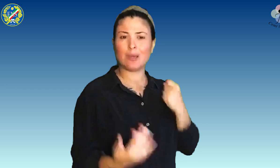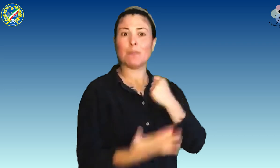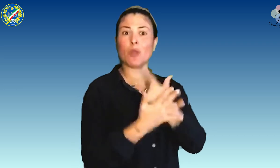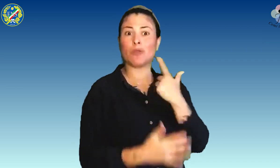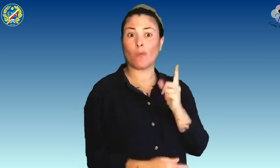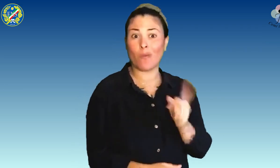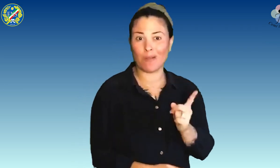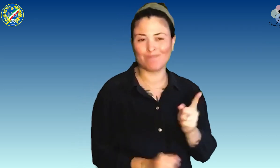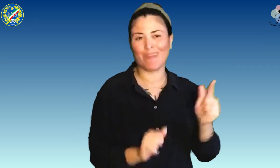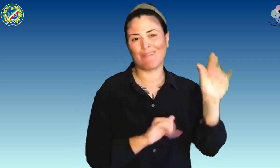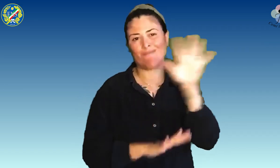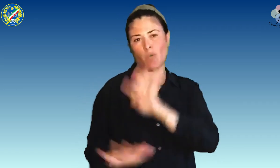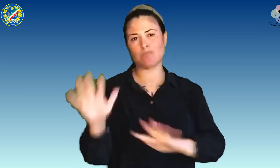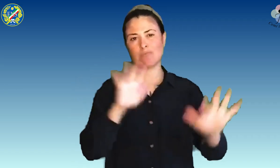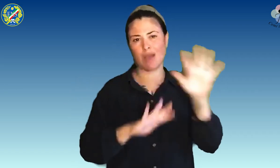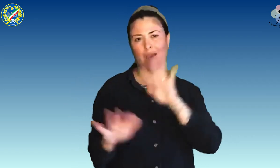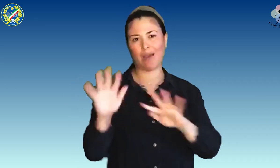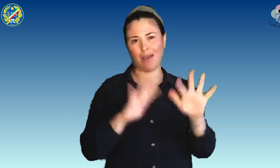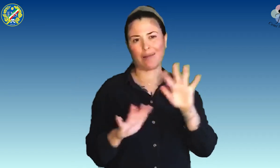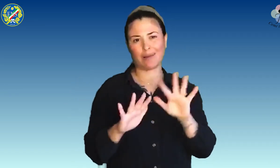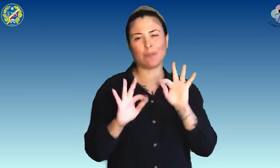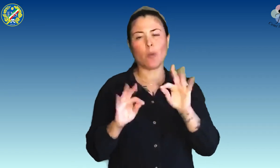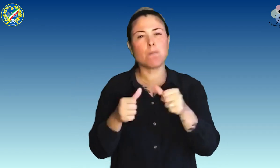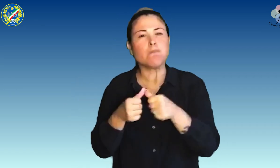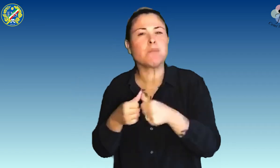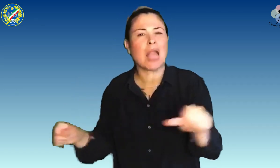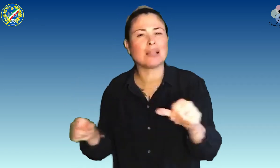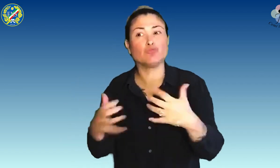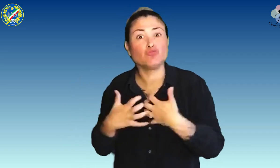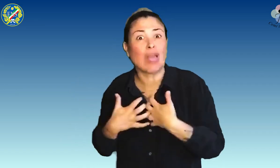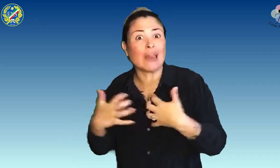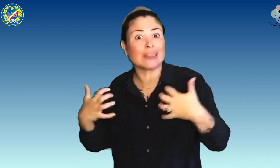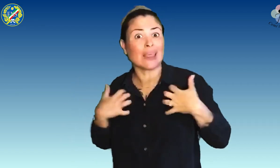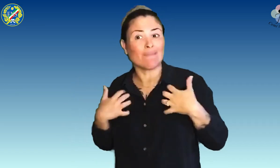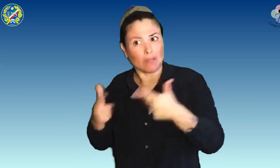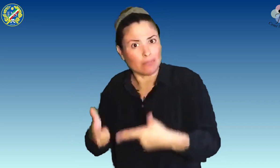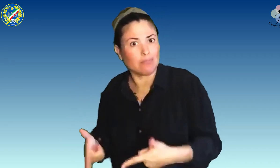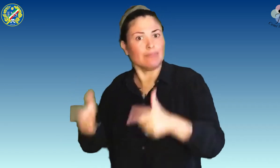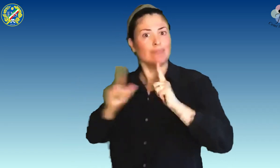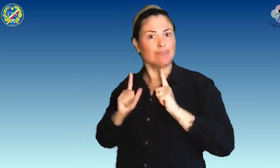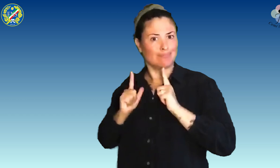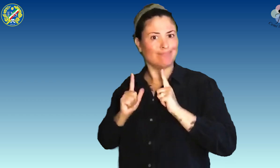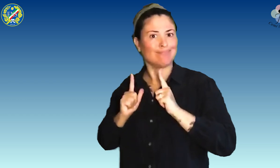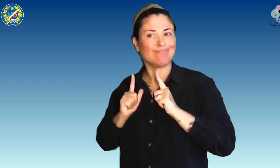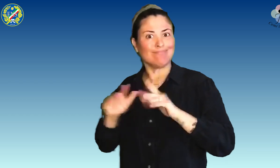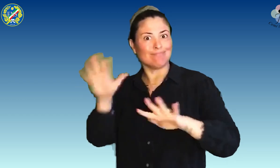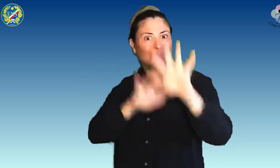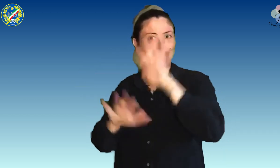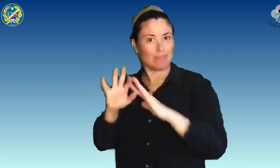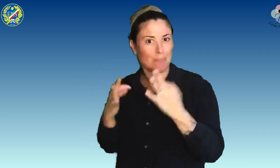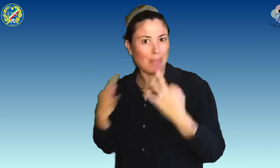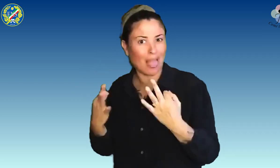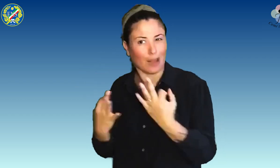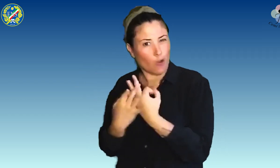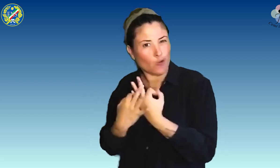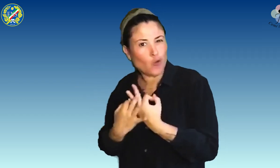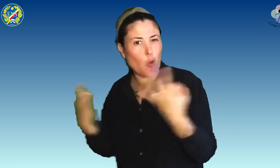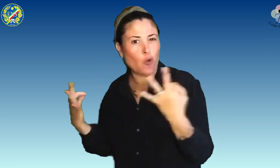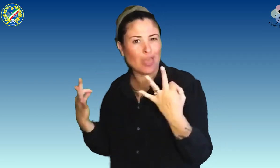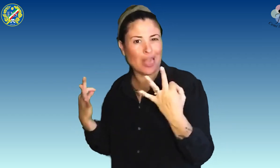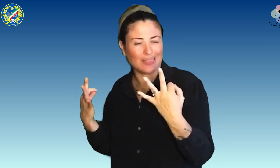Inoltre, è importante accedere ad una corretta e aggiornata informazione, fondata su solide basi scientifiche,